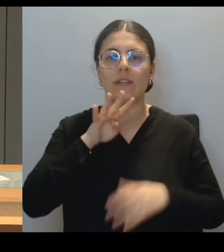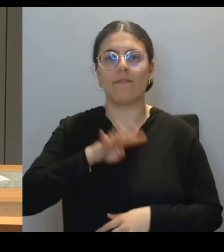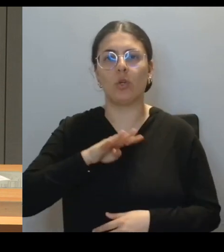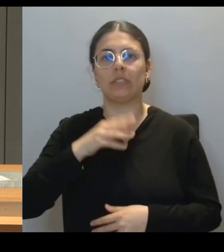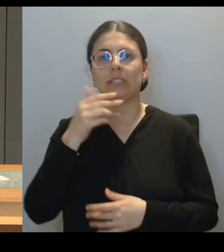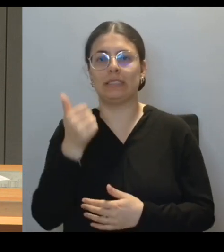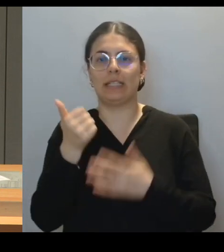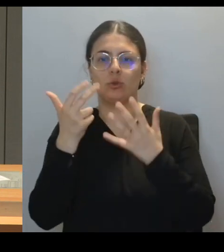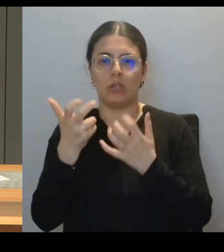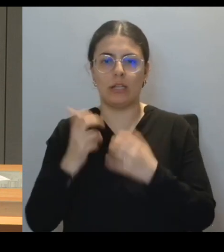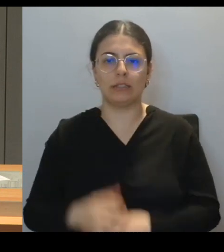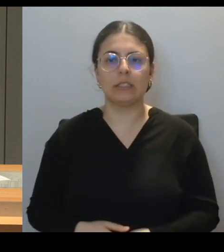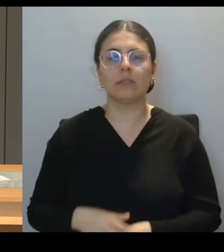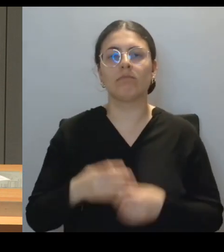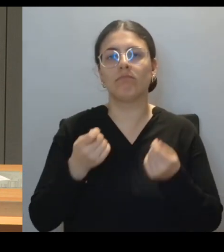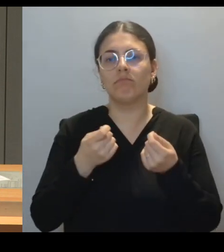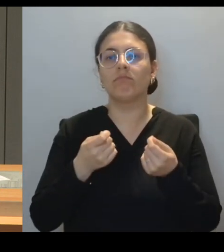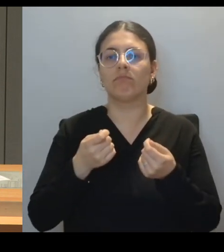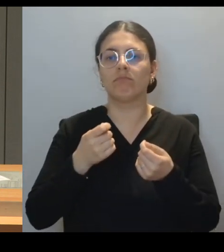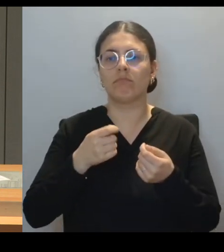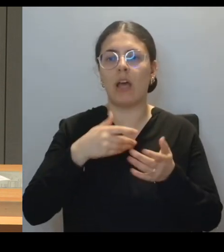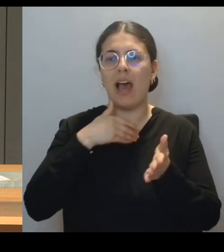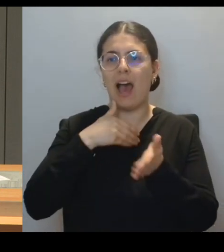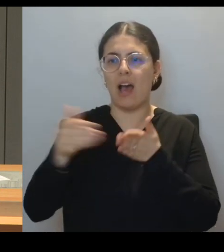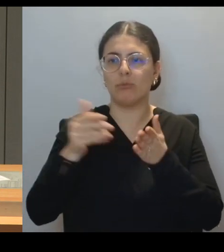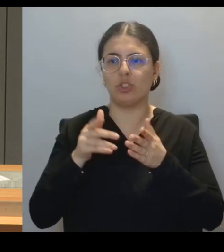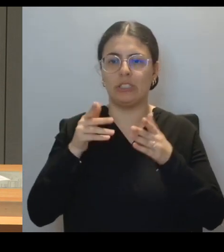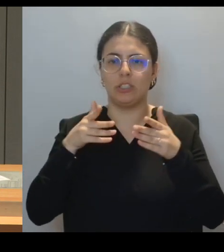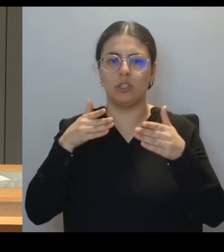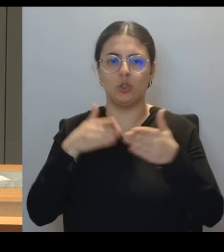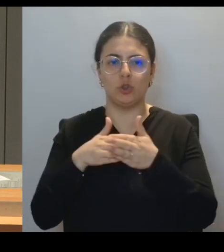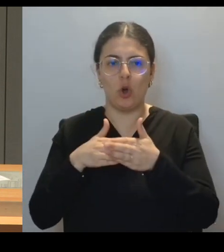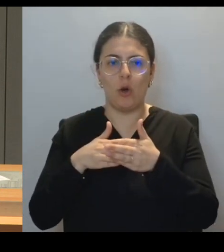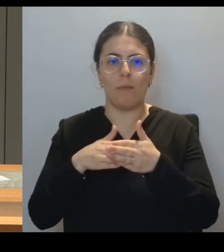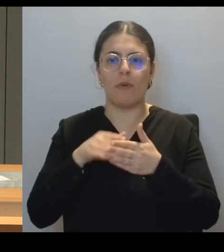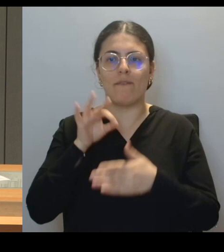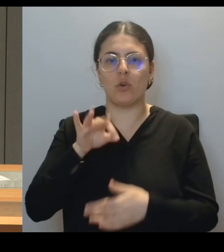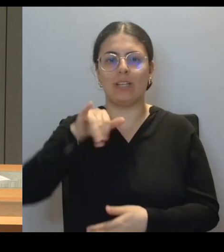Erteilung einer Aufenthaltserlaubnis aus völkerrechtlichen und humanitären